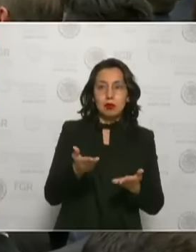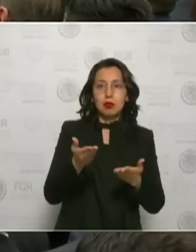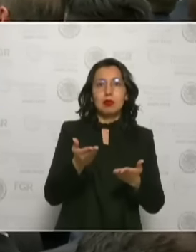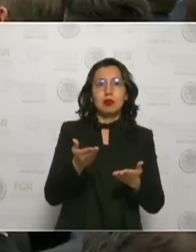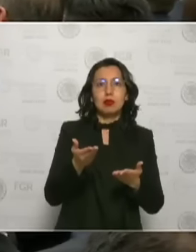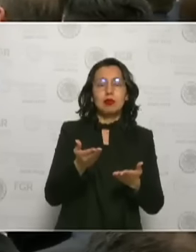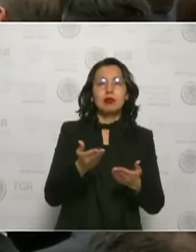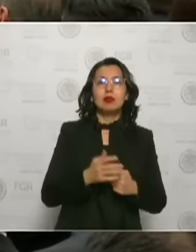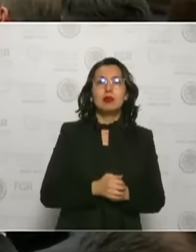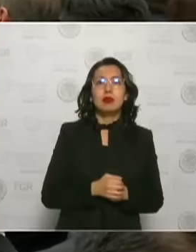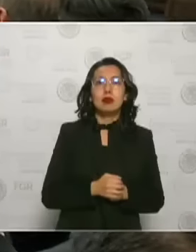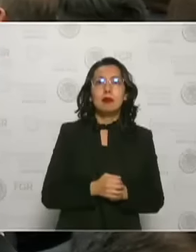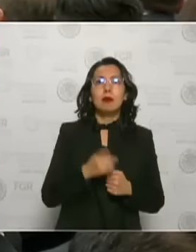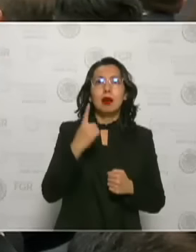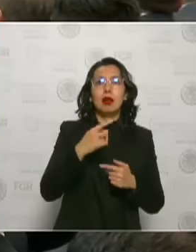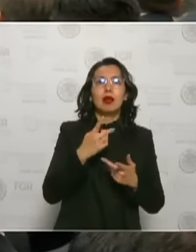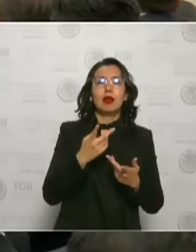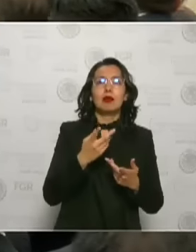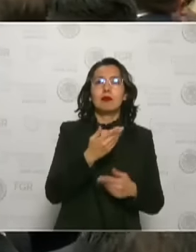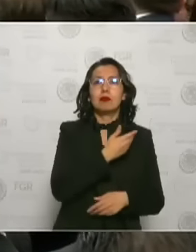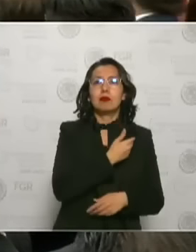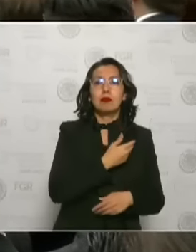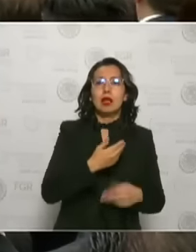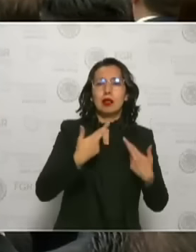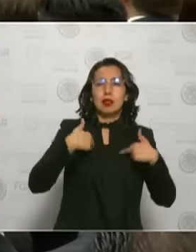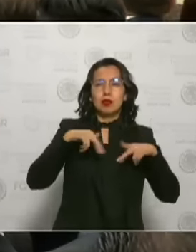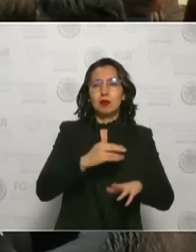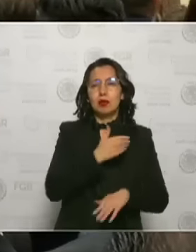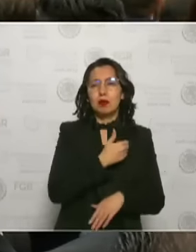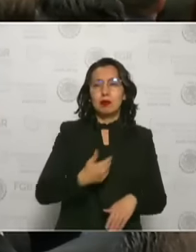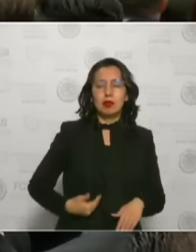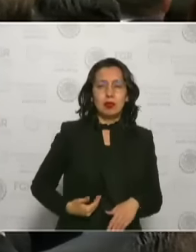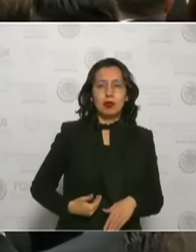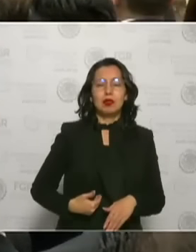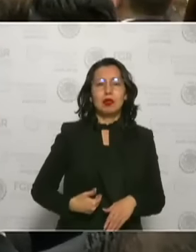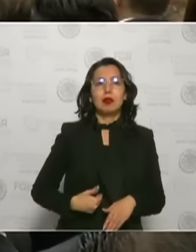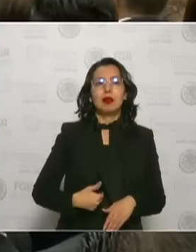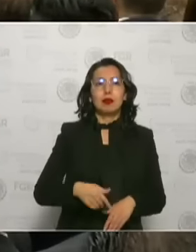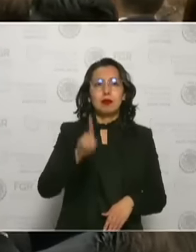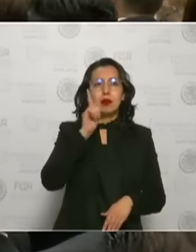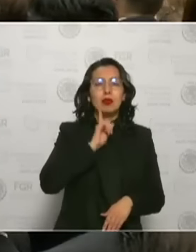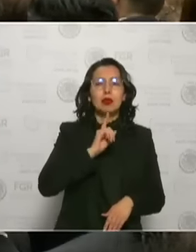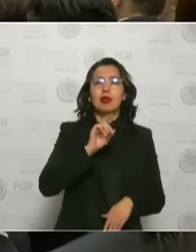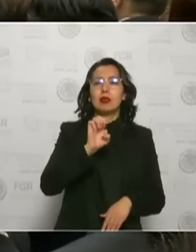representación de nuestra presidenta de México, la doctora Claudia Shimampardo, a través de la